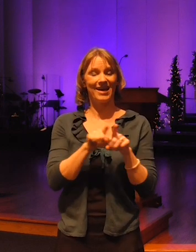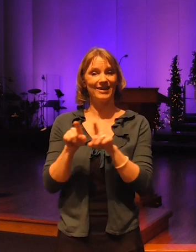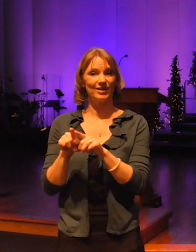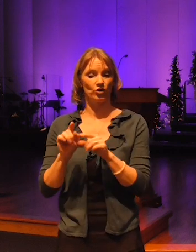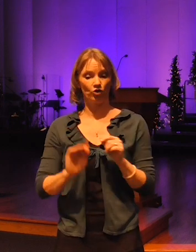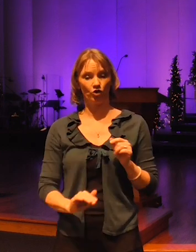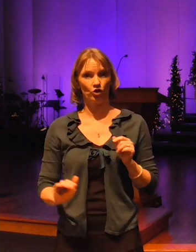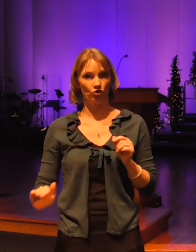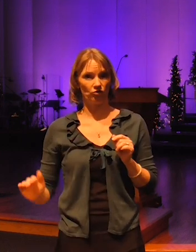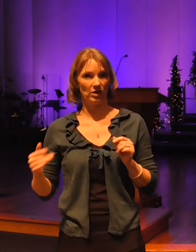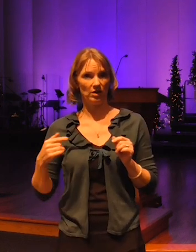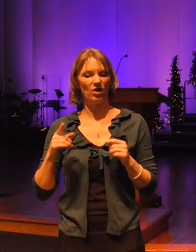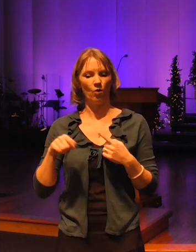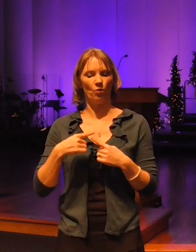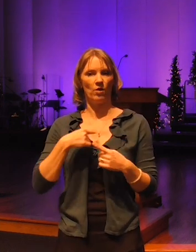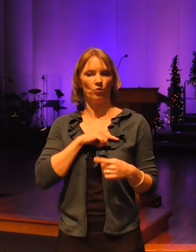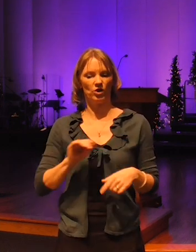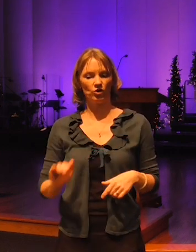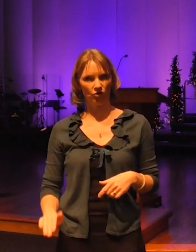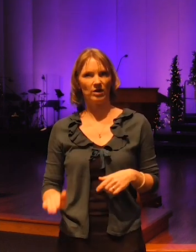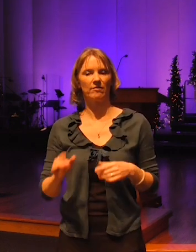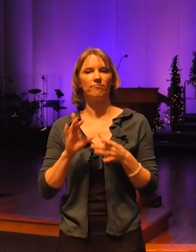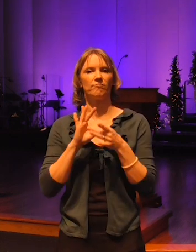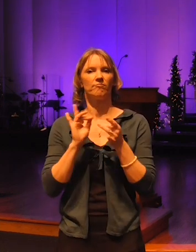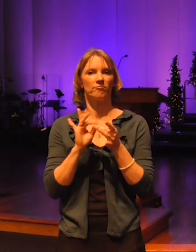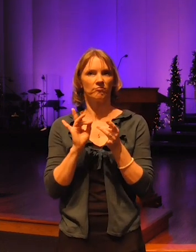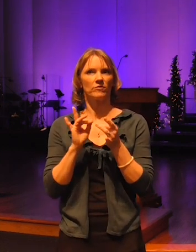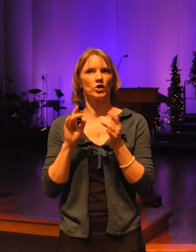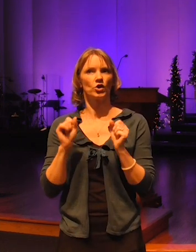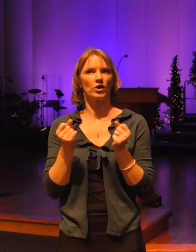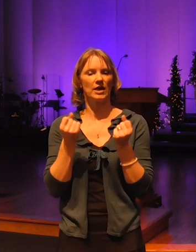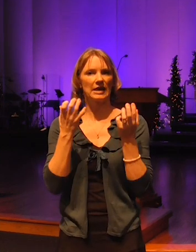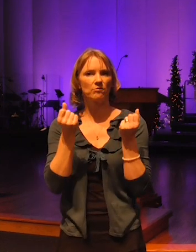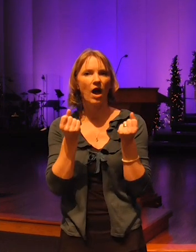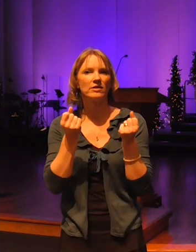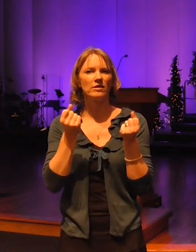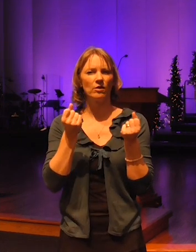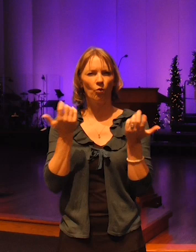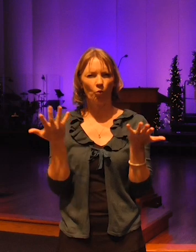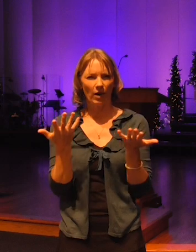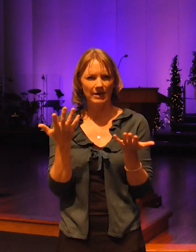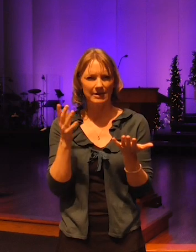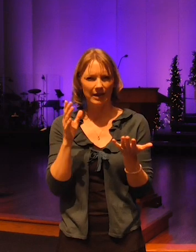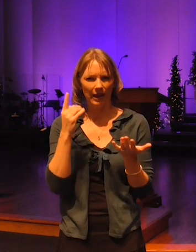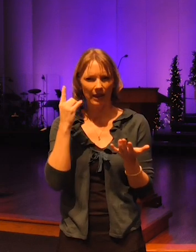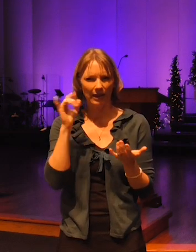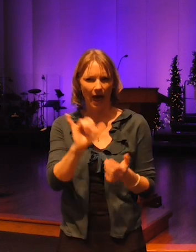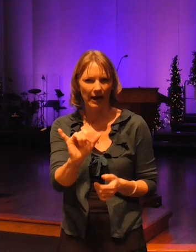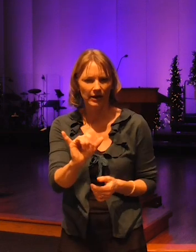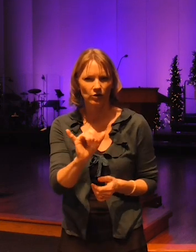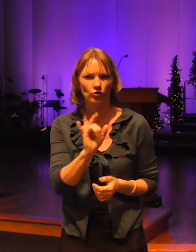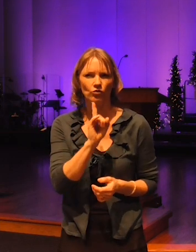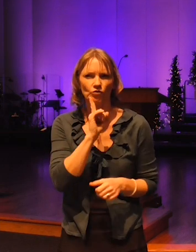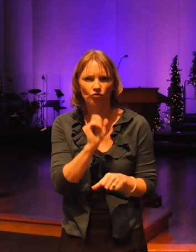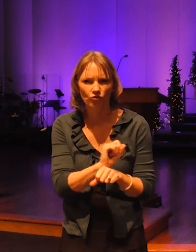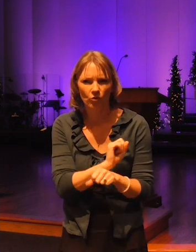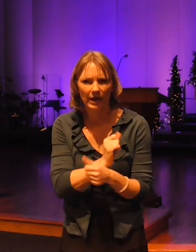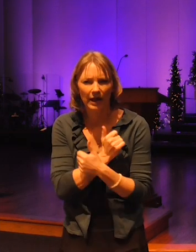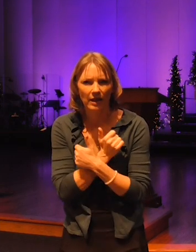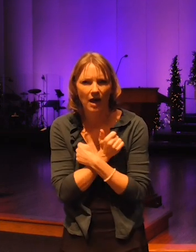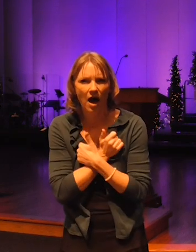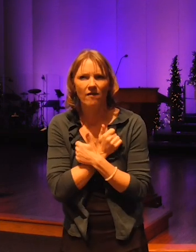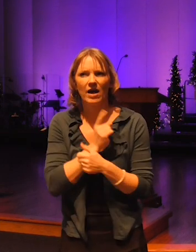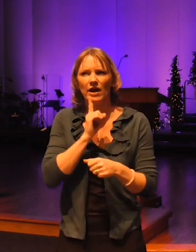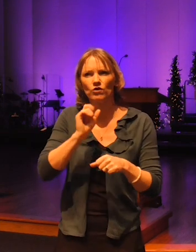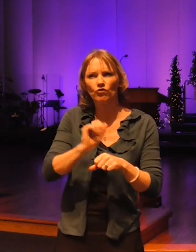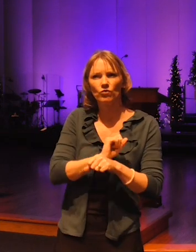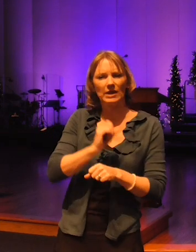cómo es realmente amar de verdad y ser amado de verdad. Dios. ¿Qué significa